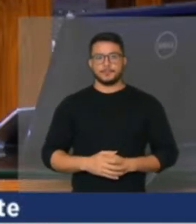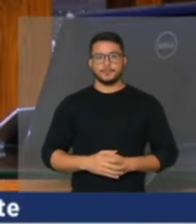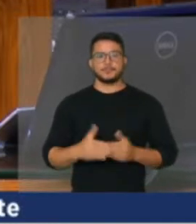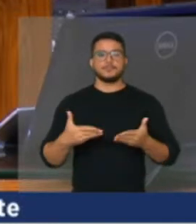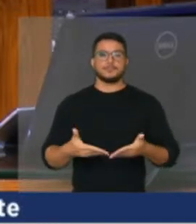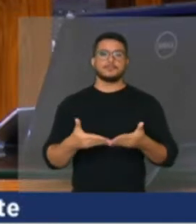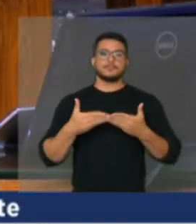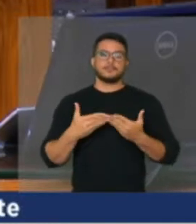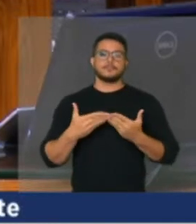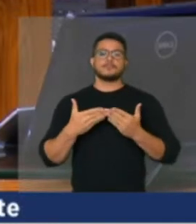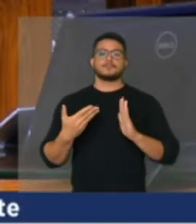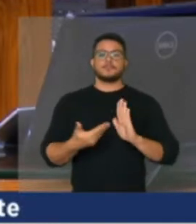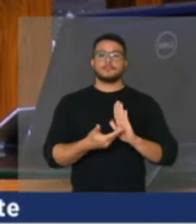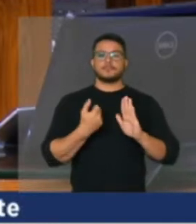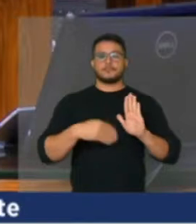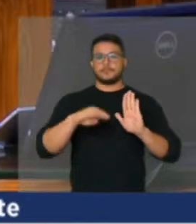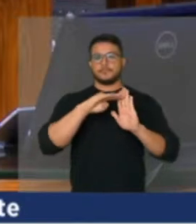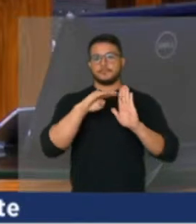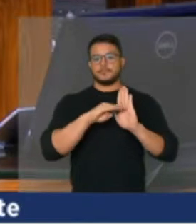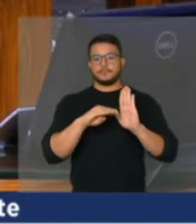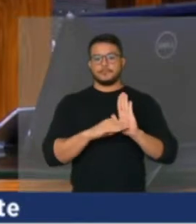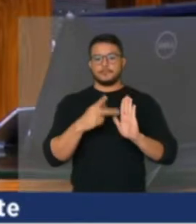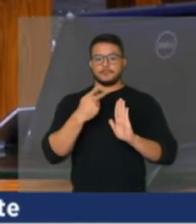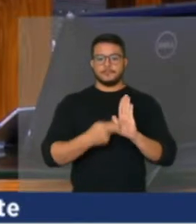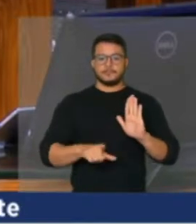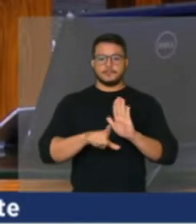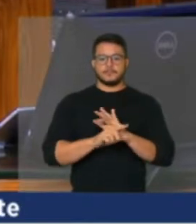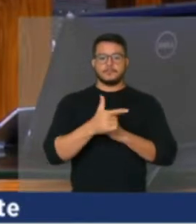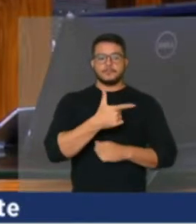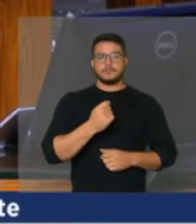DO PL 2058/2021 DA PAUTA DA PRESENTE SESSÃO, PARA ENCAMINHAR O REQUERIMENTO A